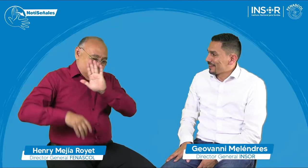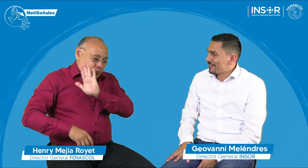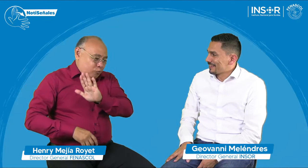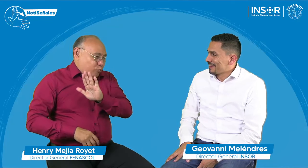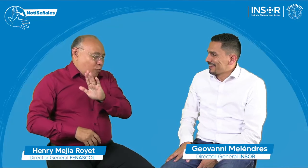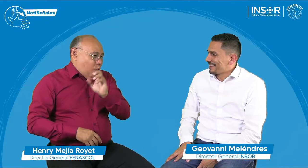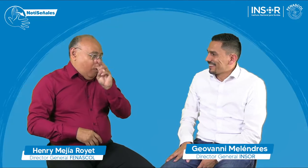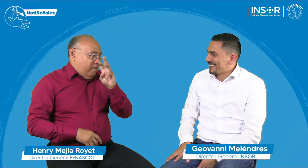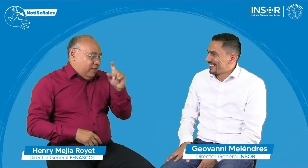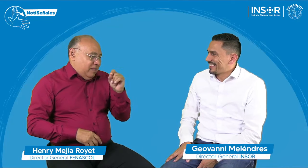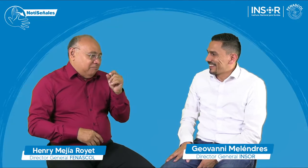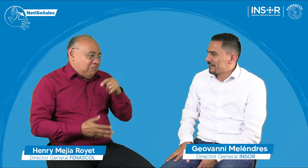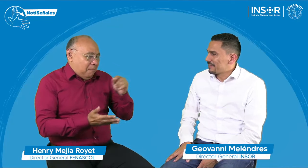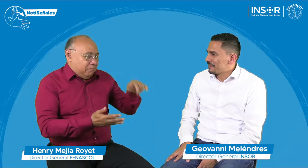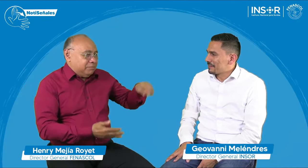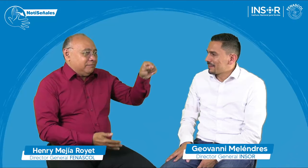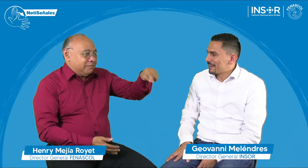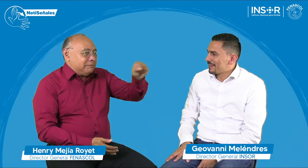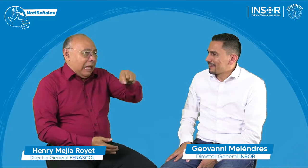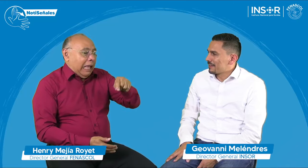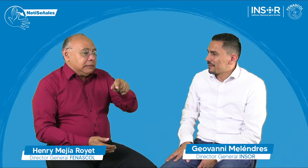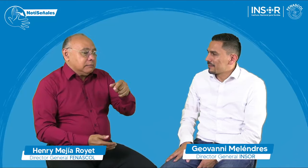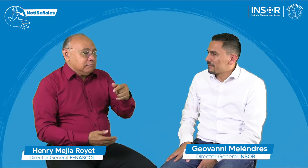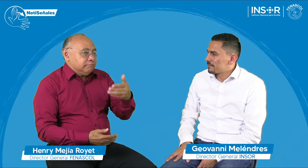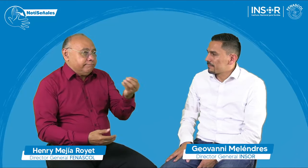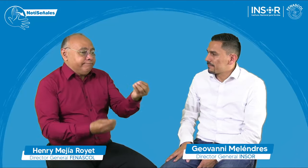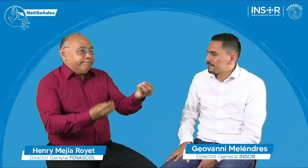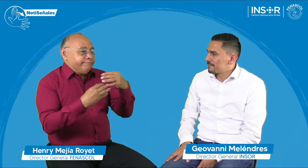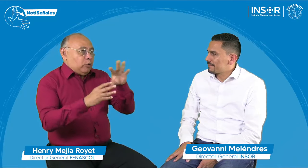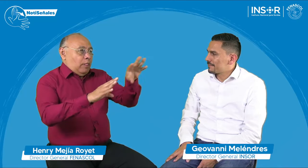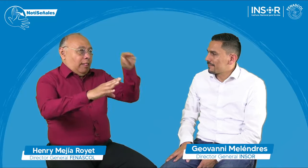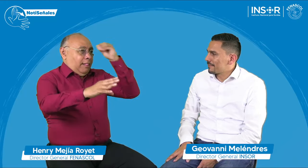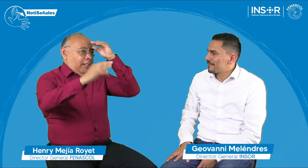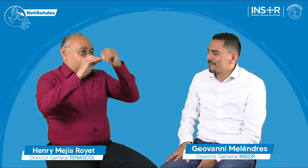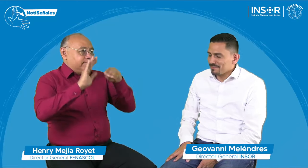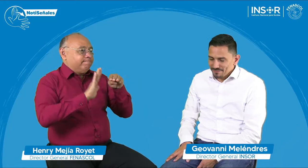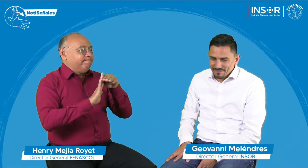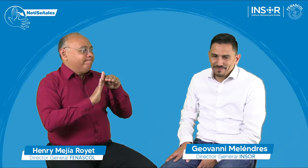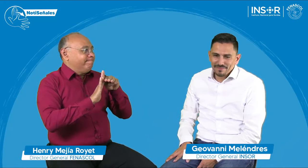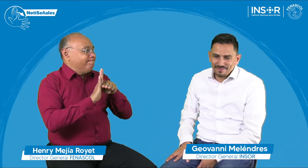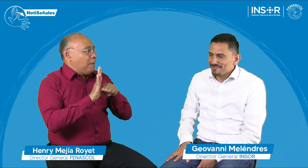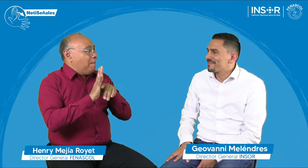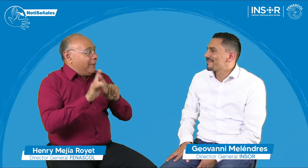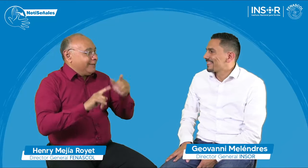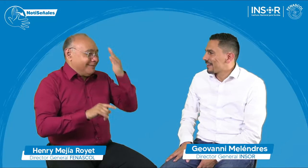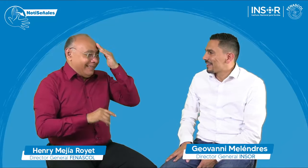eso? cuando yo he estado en los